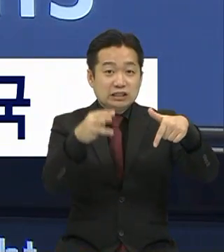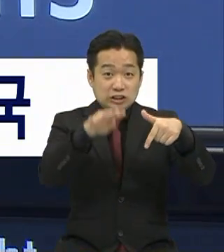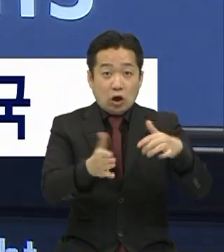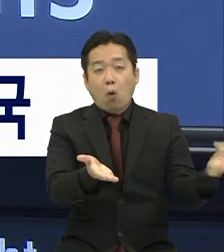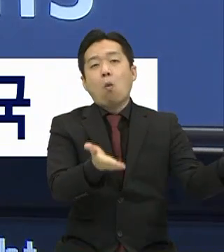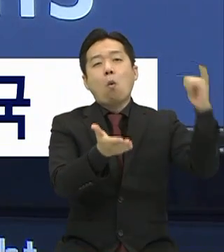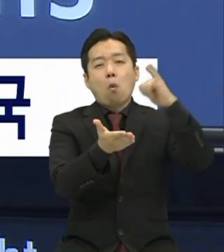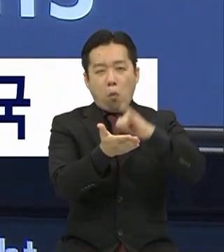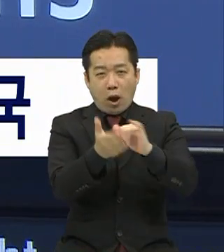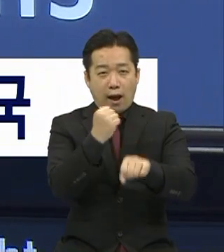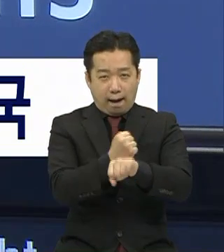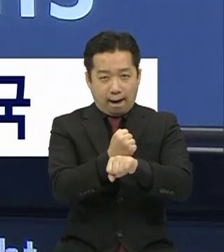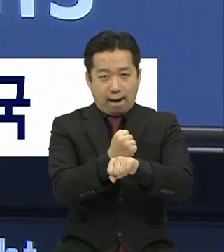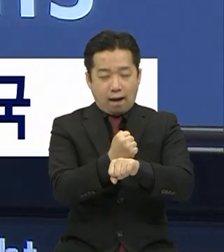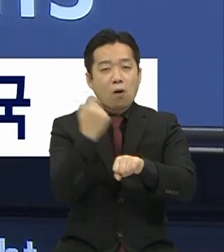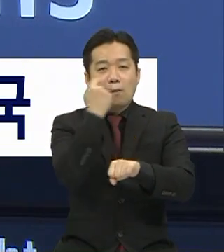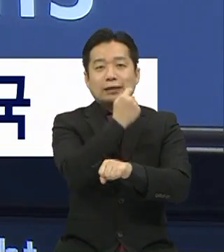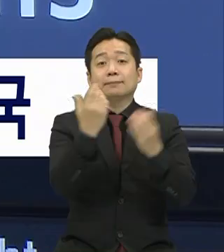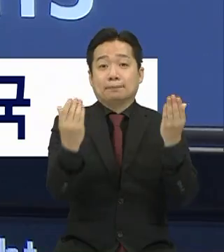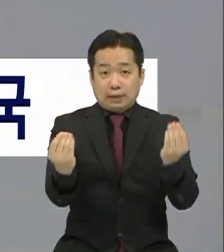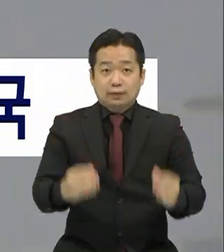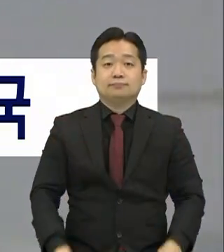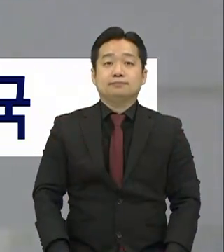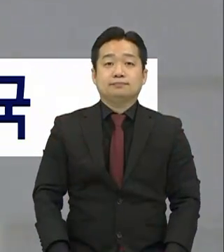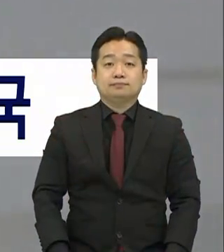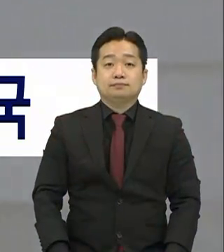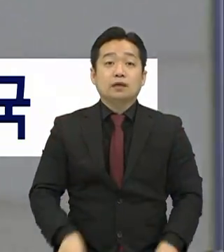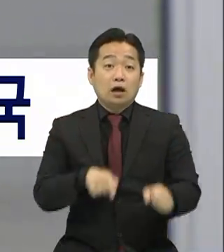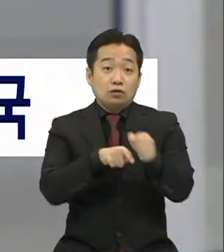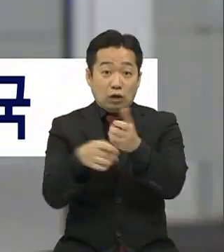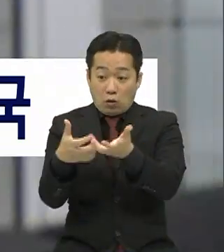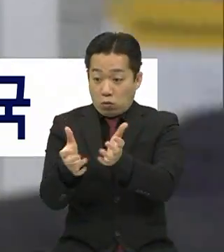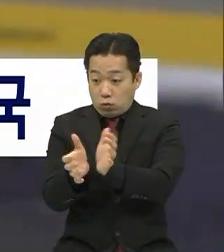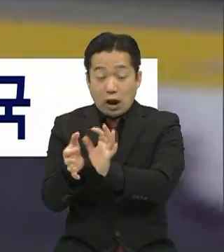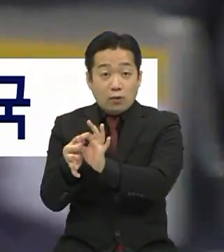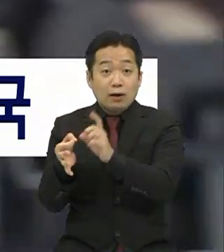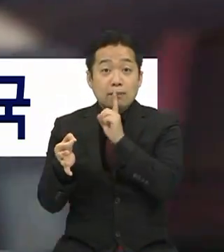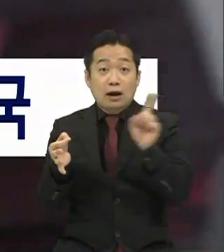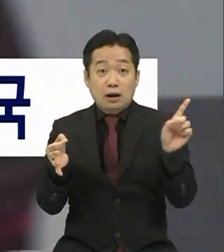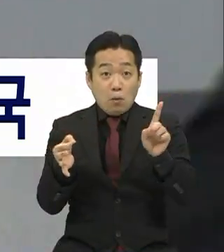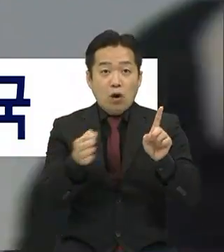것으로 확인됐습니다. 수사팀 관계자는 남 변호사가 비행기 좌석